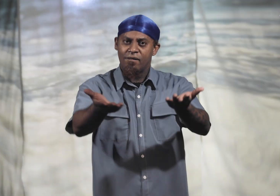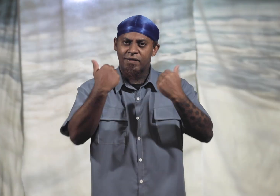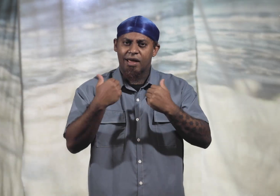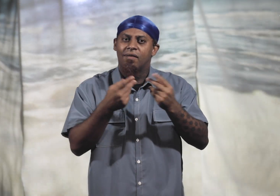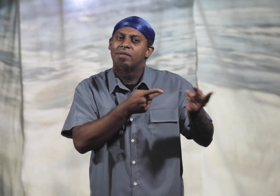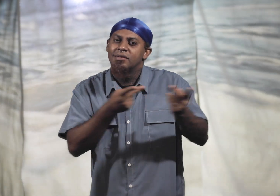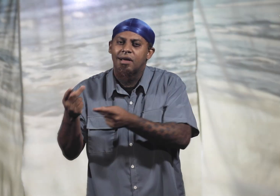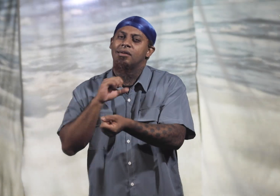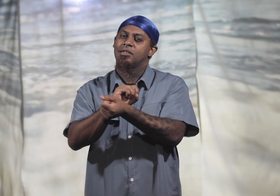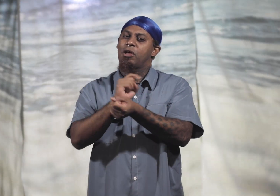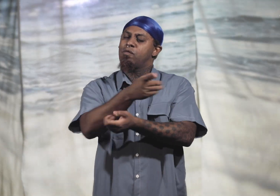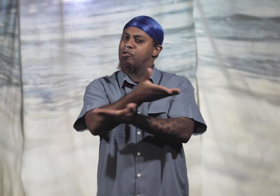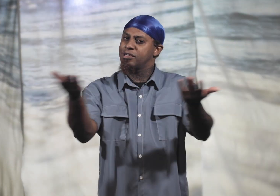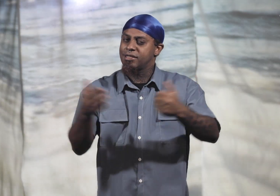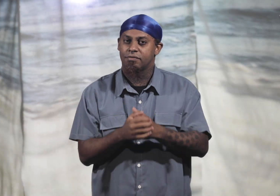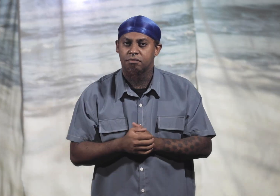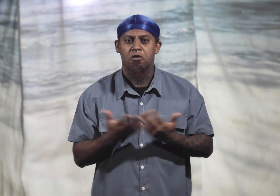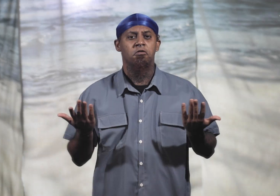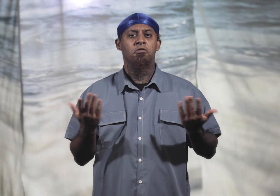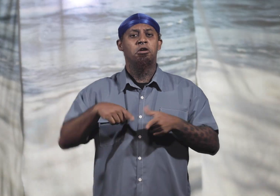Venha nos visitar, esperamos por você!